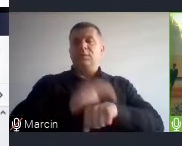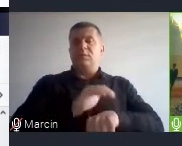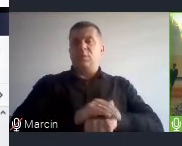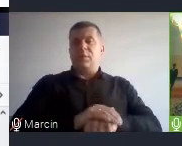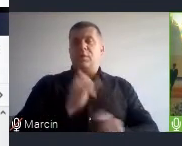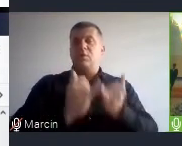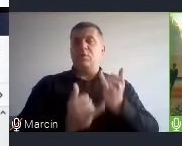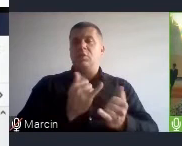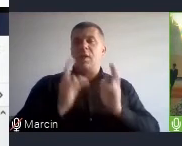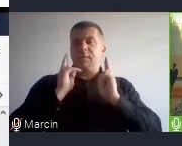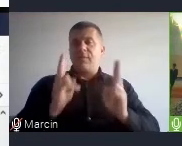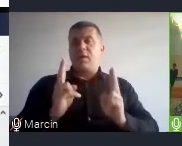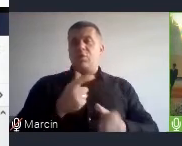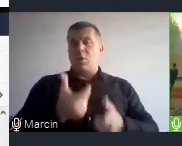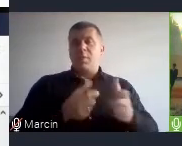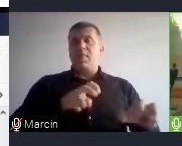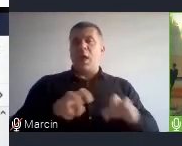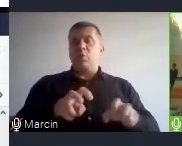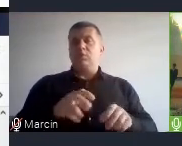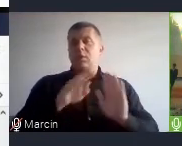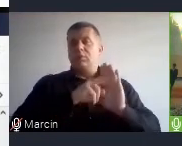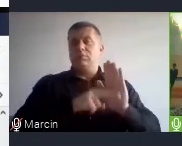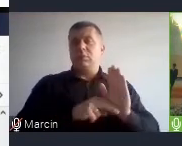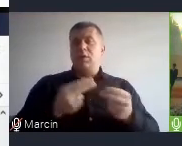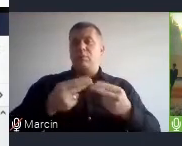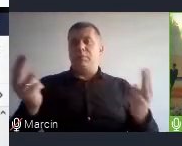jeżeli faktycznie naruszono przepisy dotyczące publikacji.